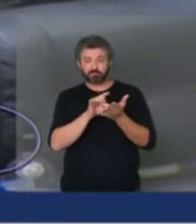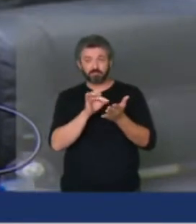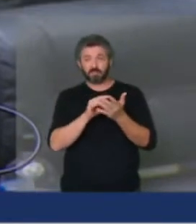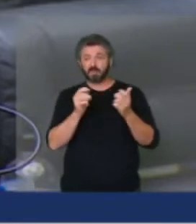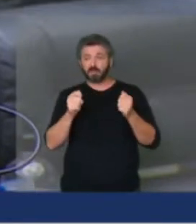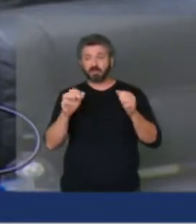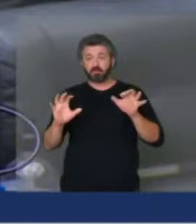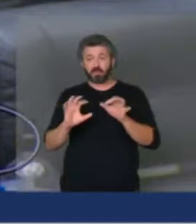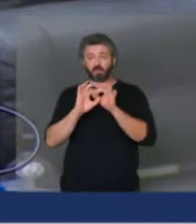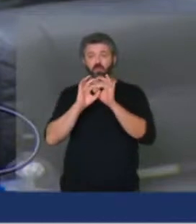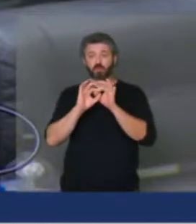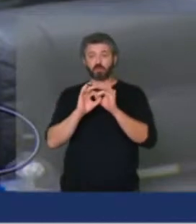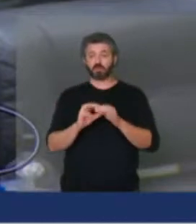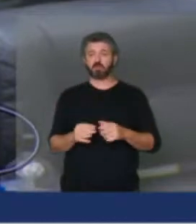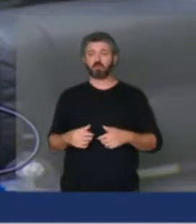QUESTÃO DAS VACINAS JÁ